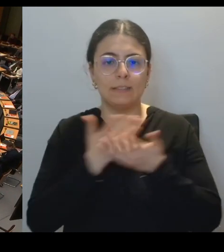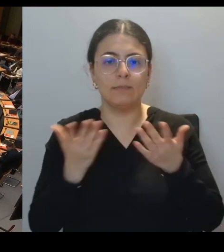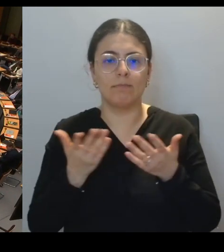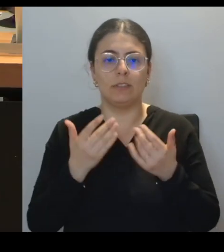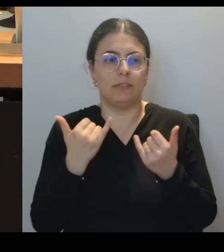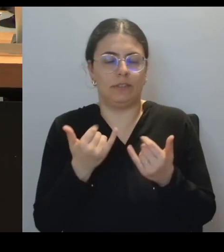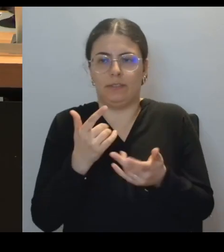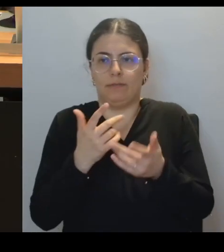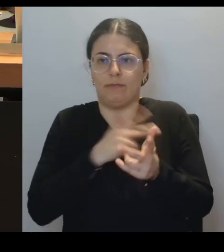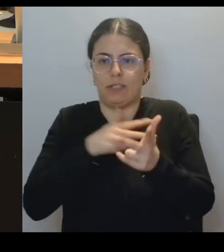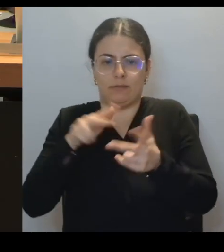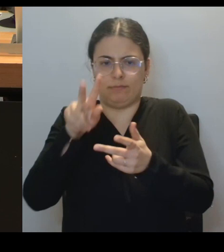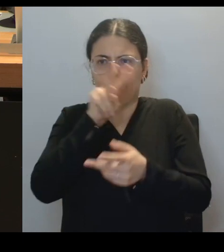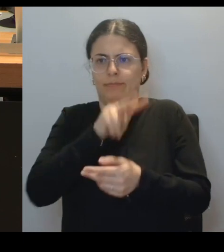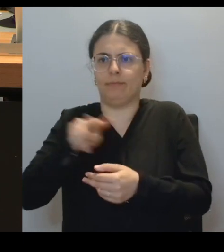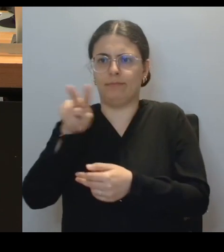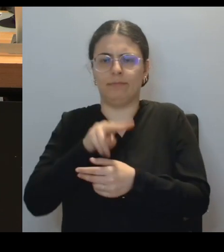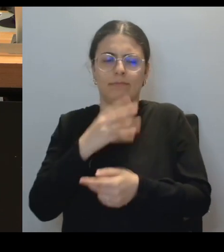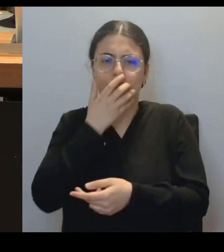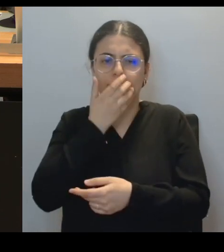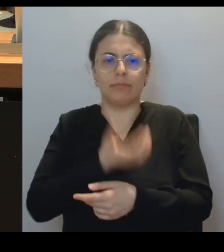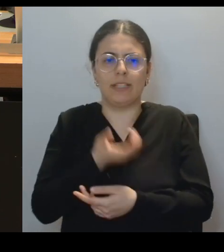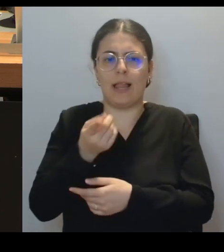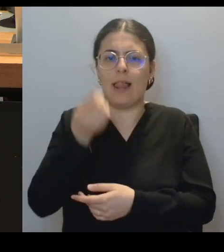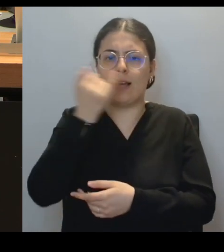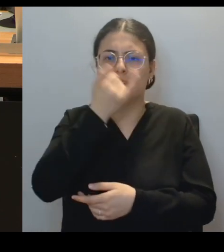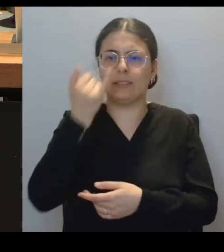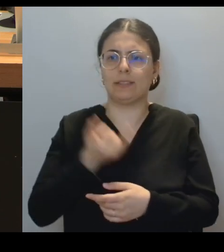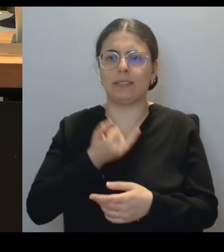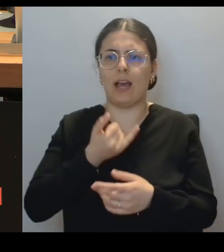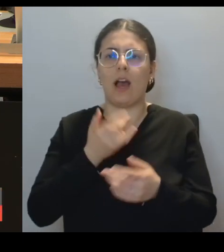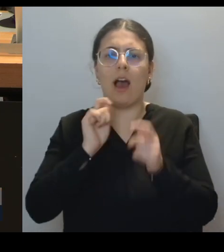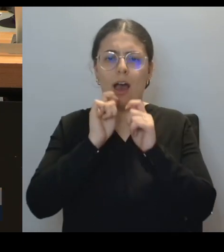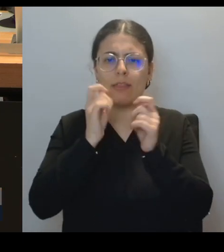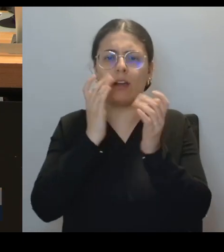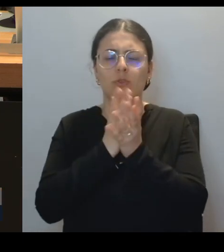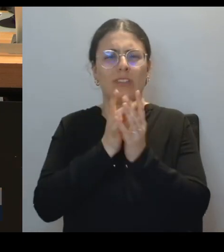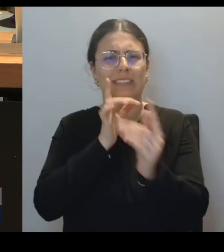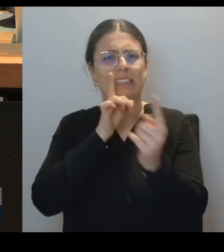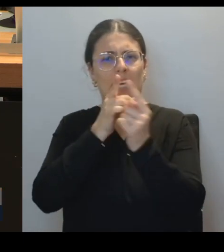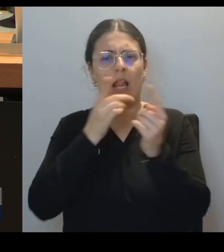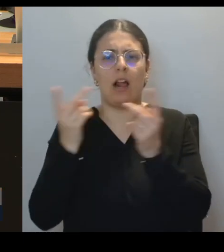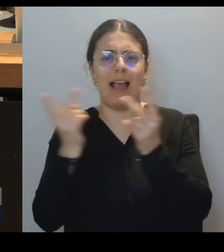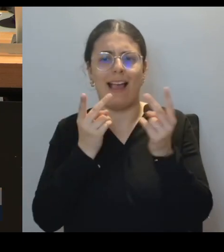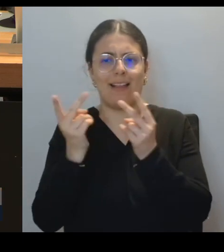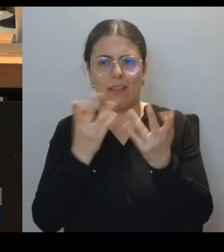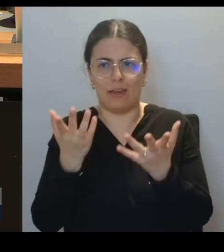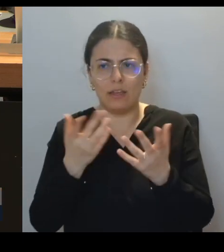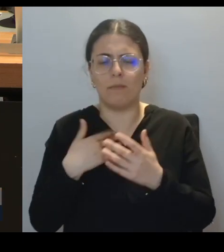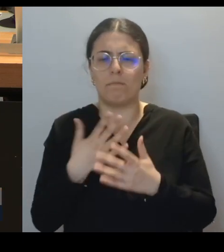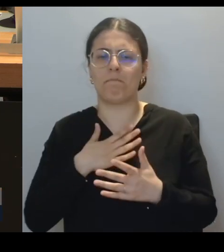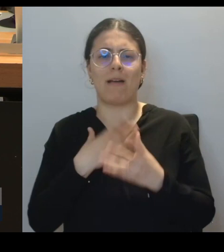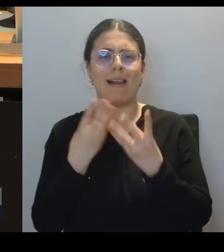ähnlicher Zielrichtung gesprochen und ich habe so ein bisschen das Gefühl, bei der AfD handelt es sich um Wiederkäuer der Bundesebene sozusagen.